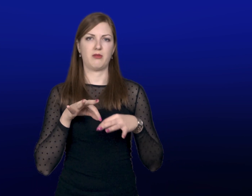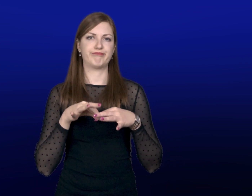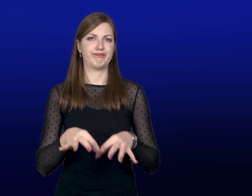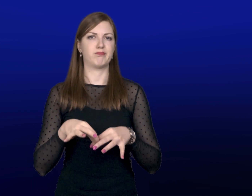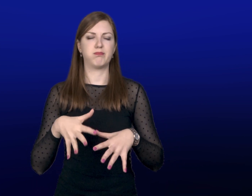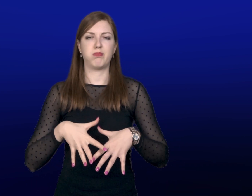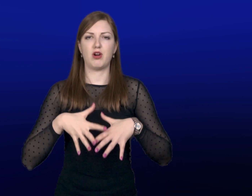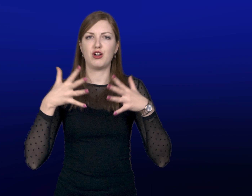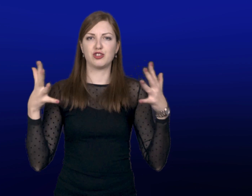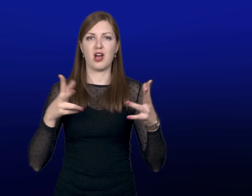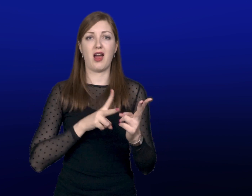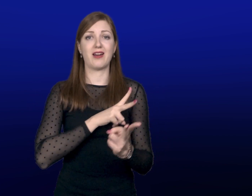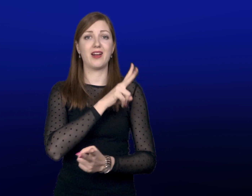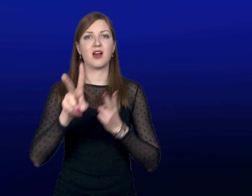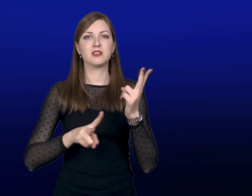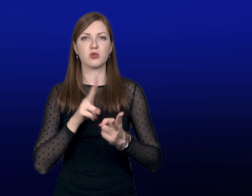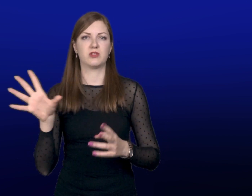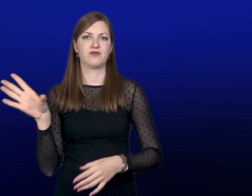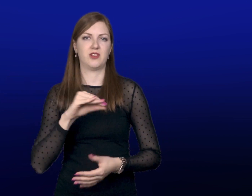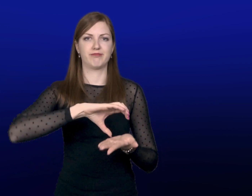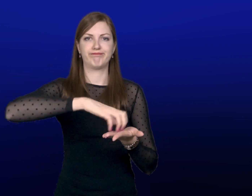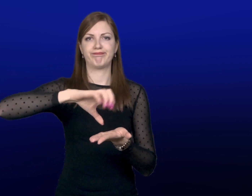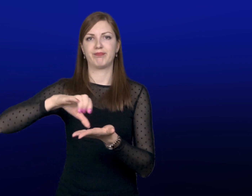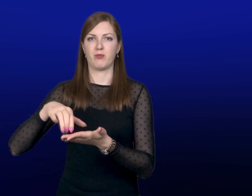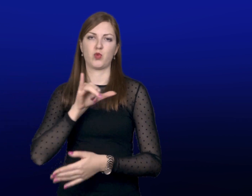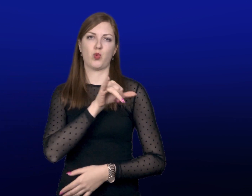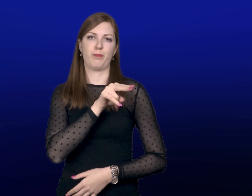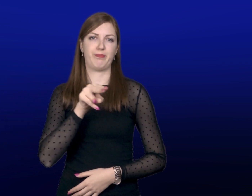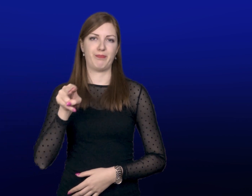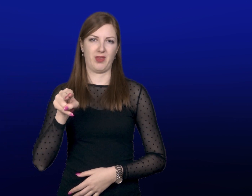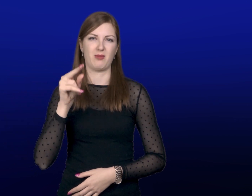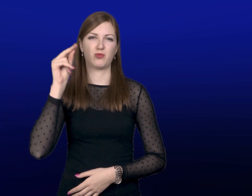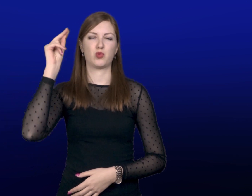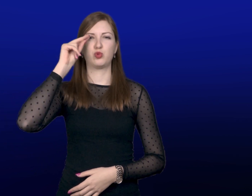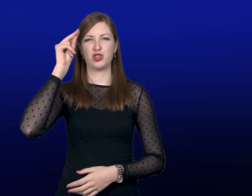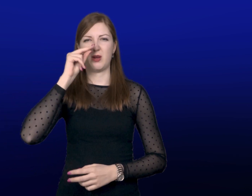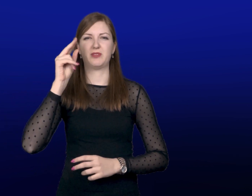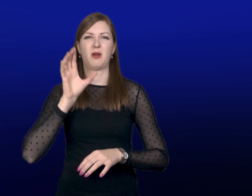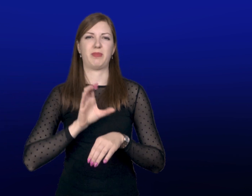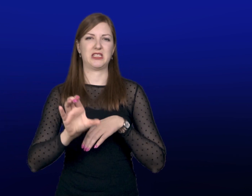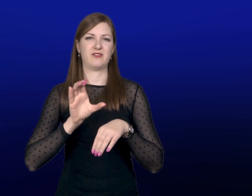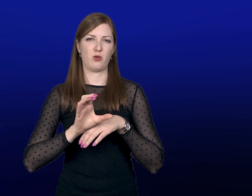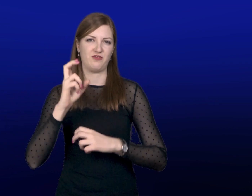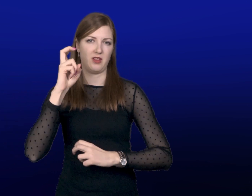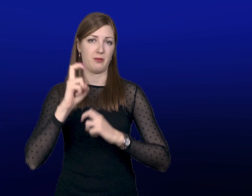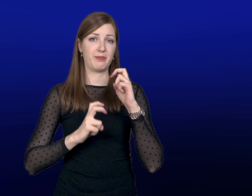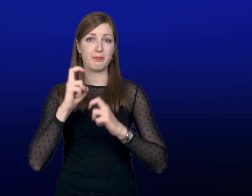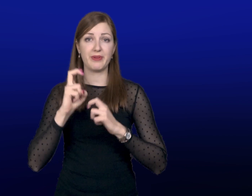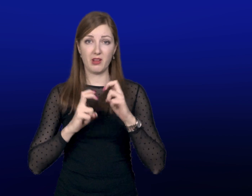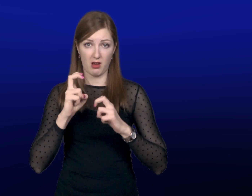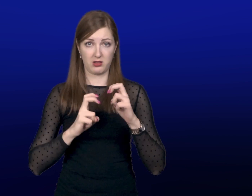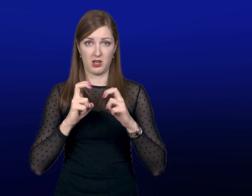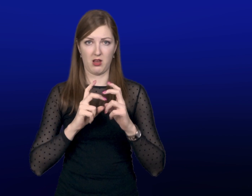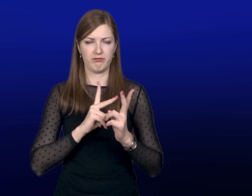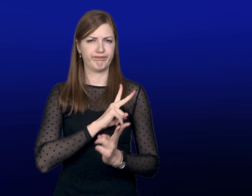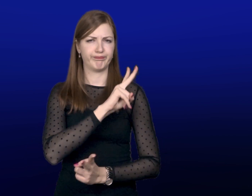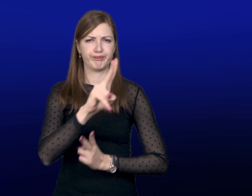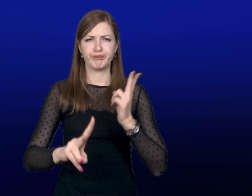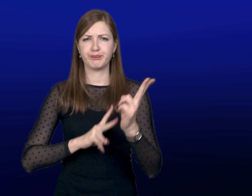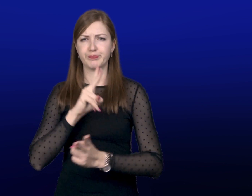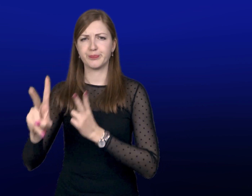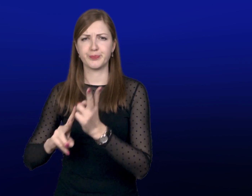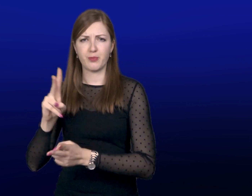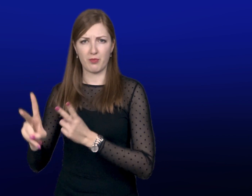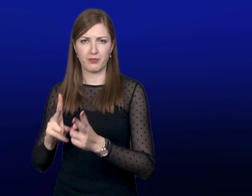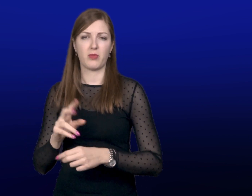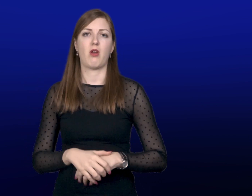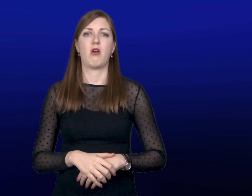была проведена большая реконструкция всех участков производств,